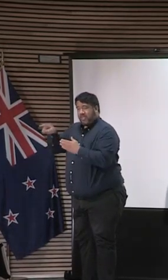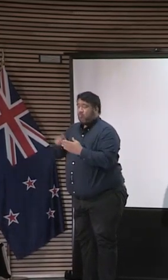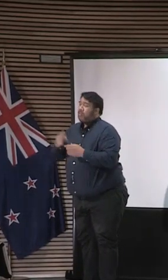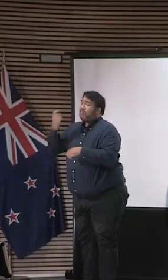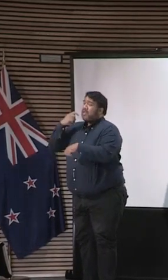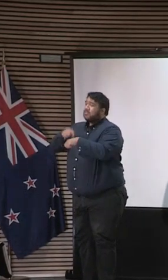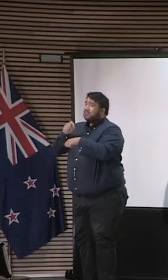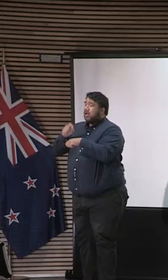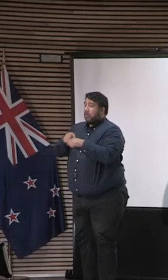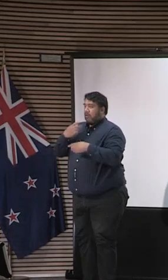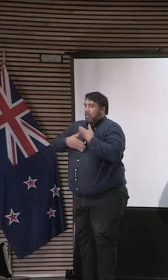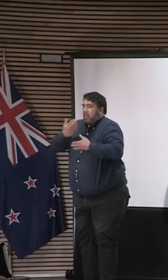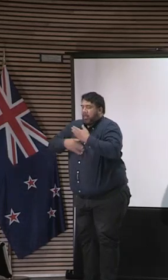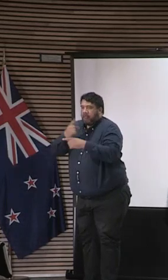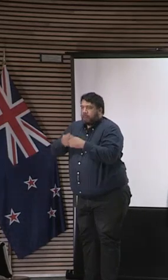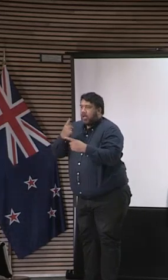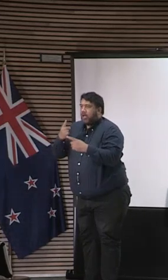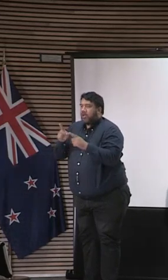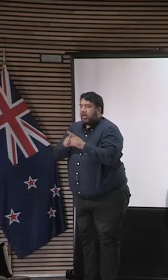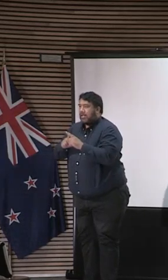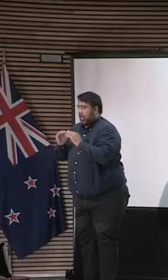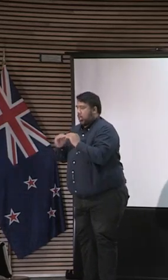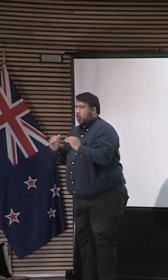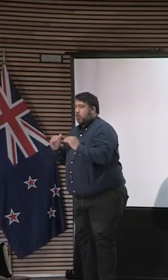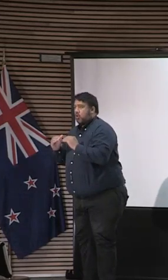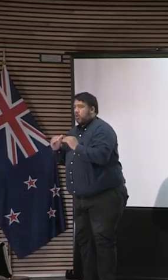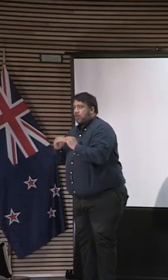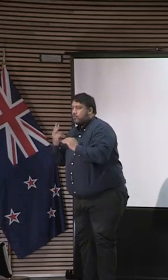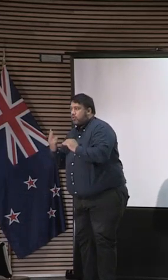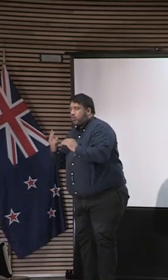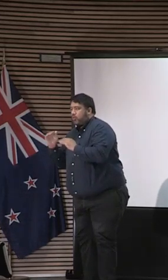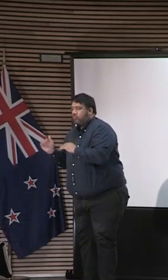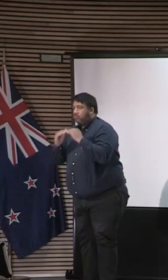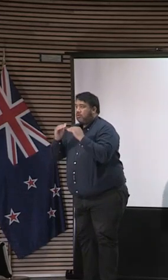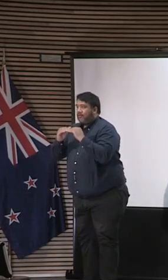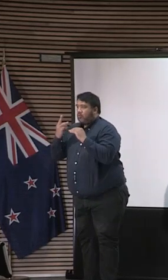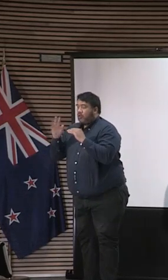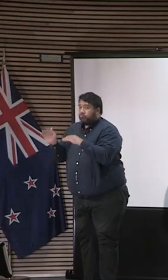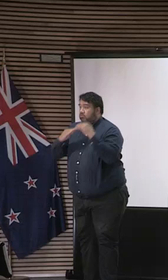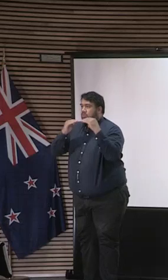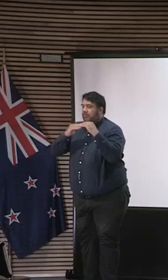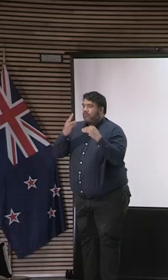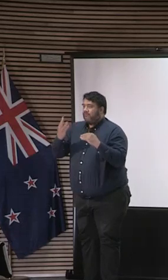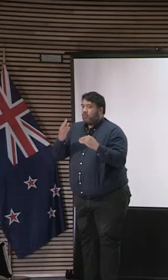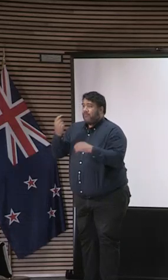te tuunga tuatahi? DR ASHLEY Mena e whakaaro ana